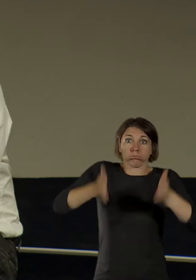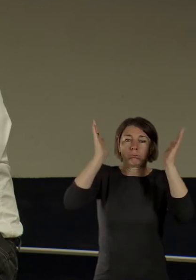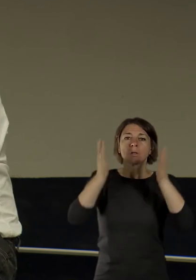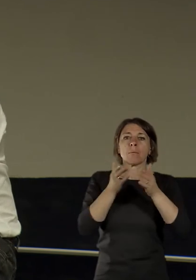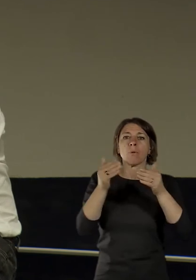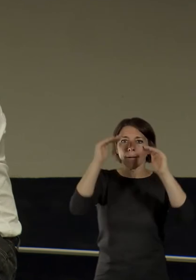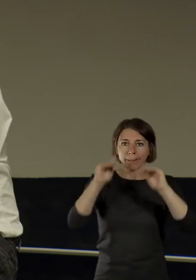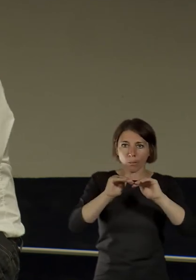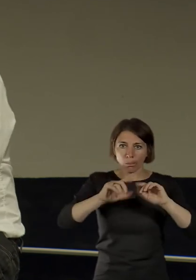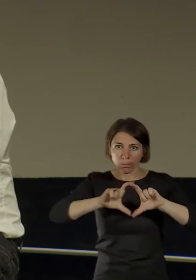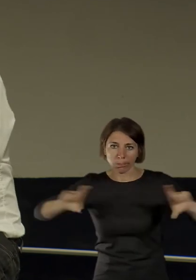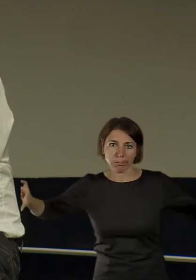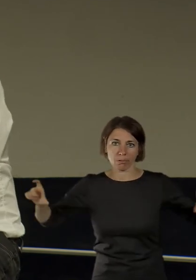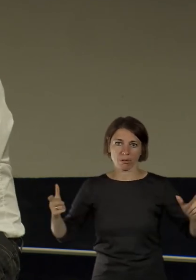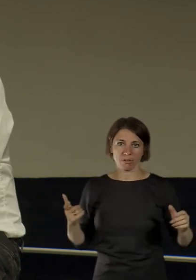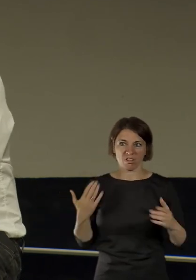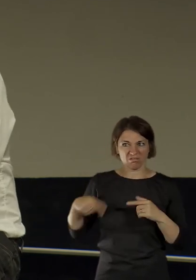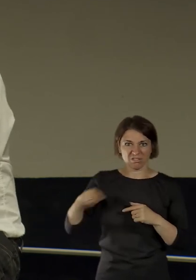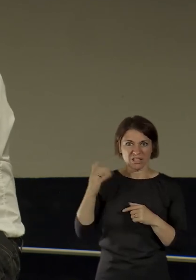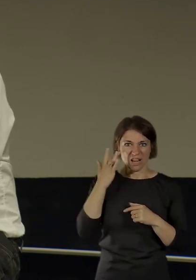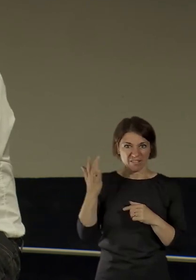A to se řešilo významným způsobem